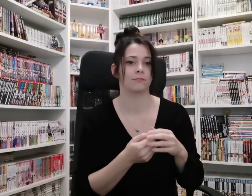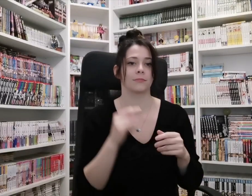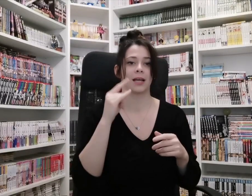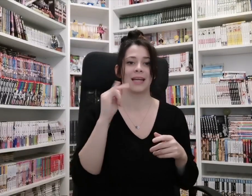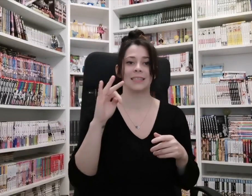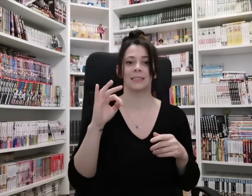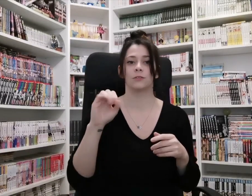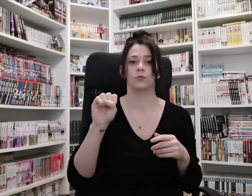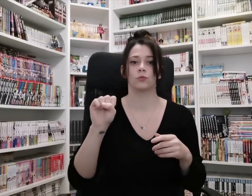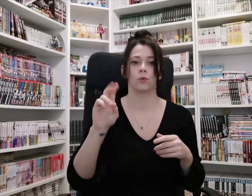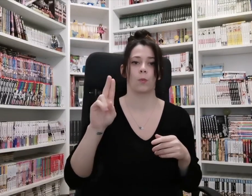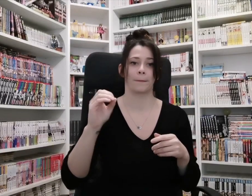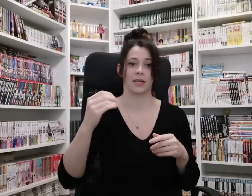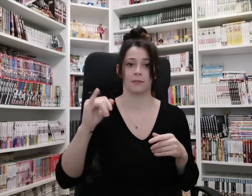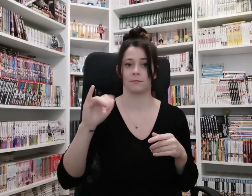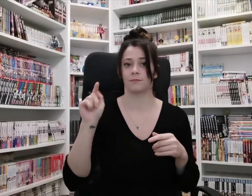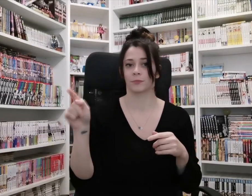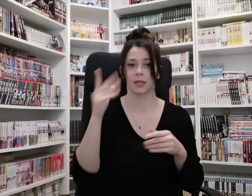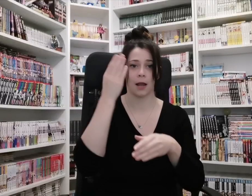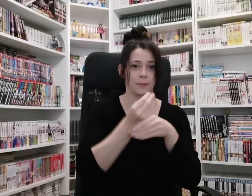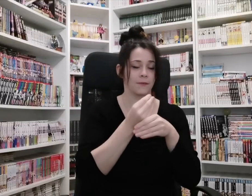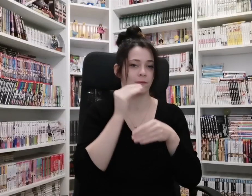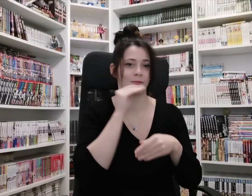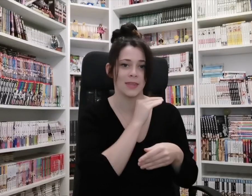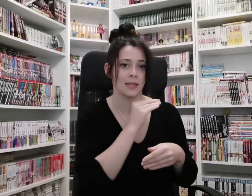Itsuomi va aussi très vite…